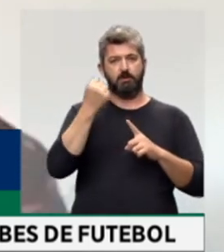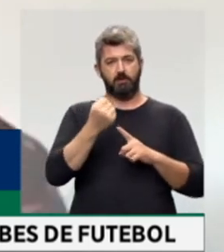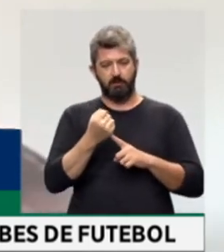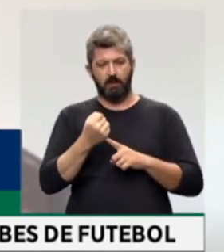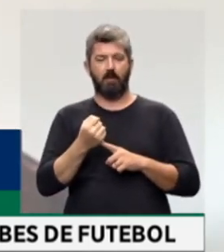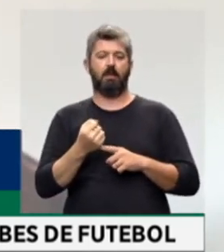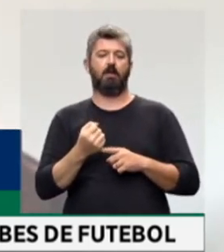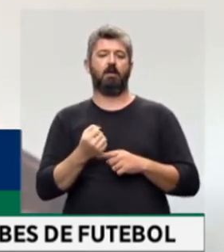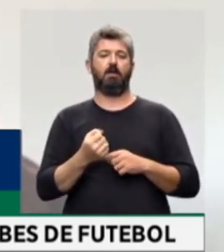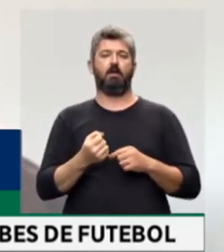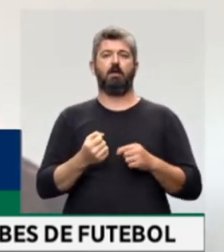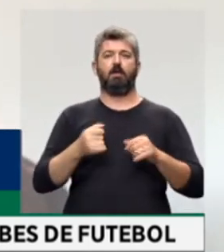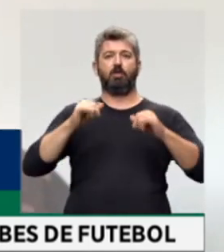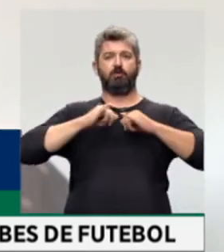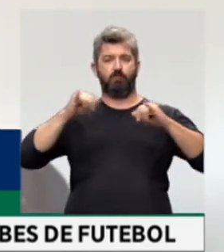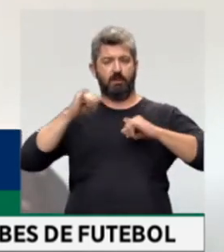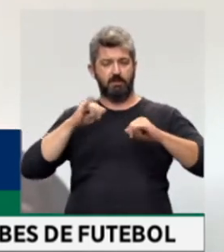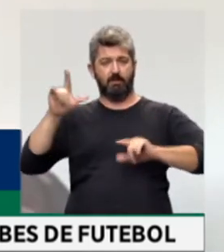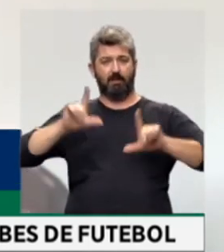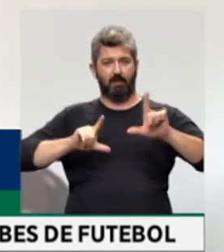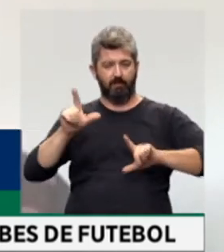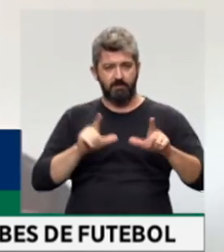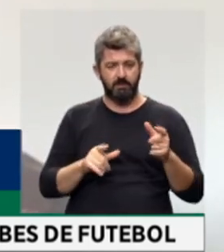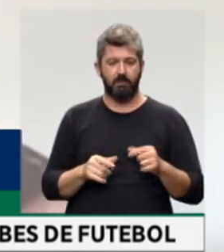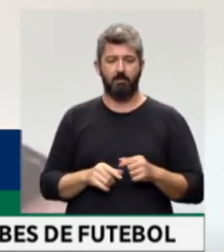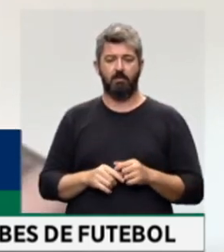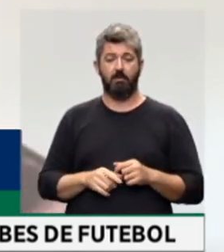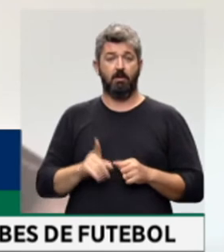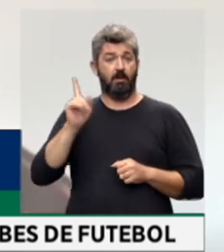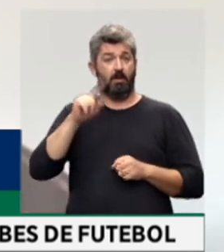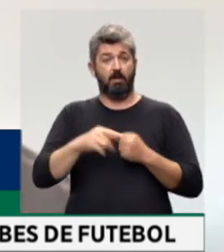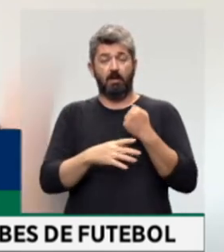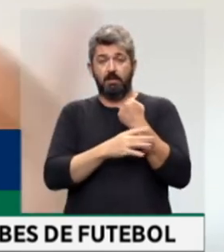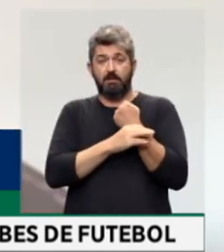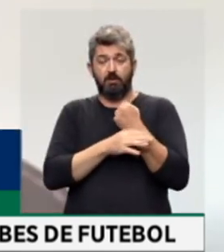DA NECESSIDADE DO ADIAMENTO POSSAM CONSEQUÊNCIA JURÍ